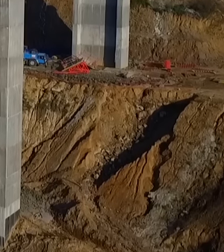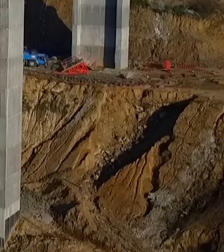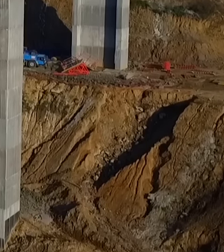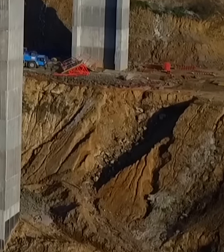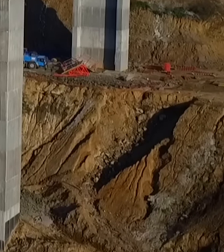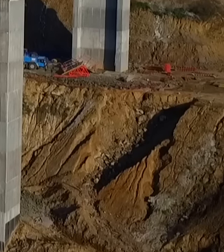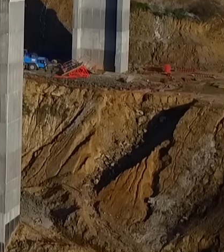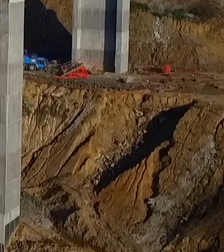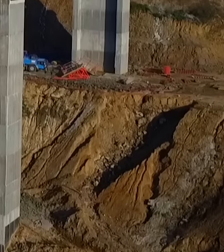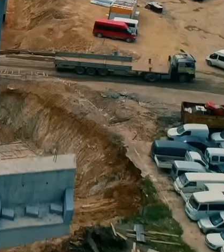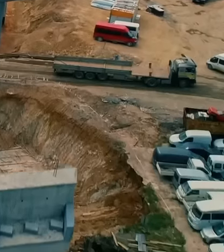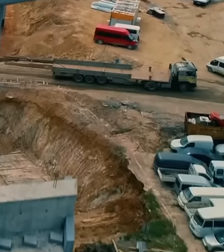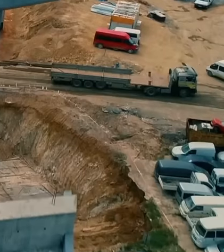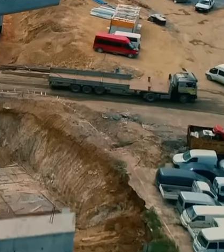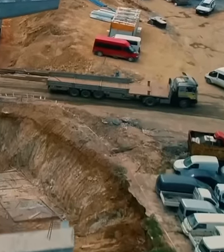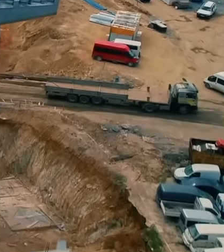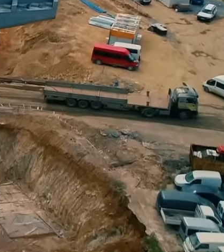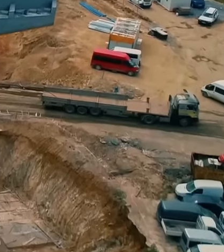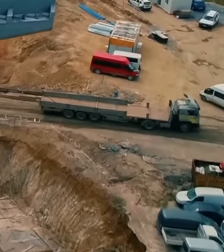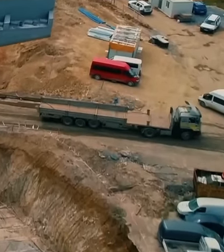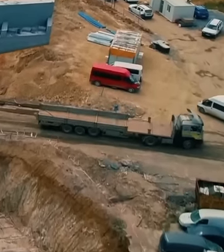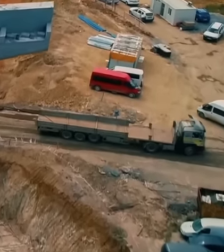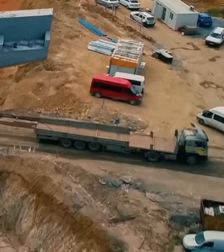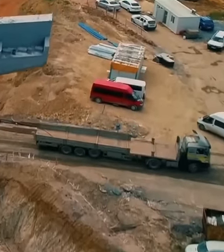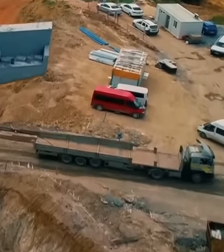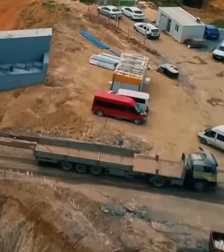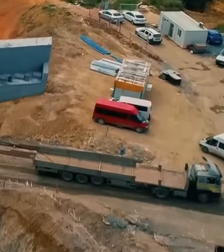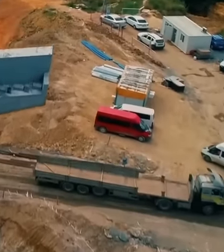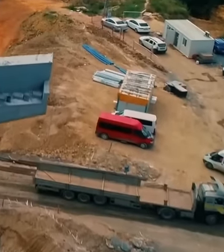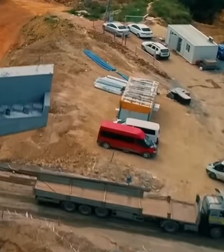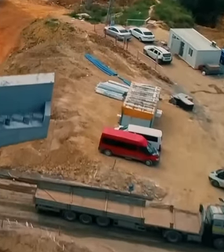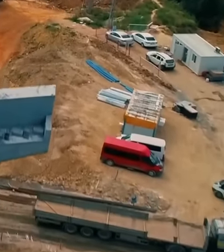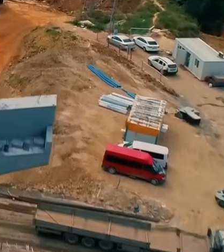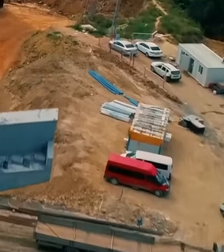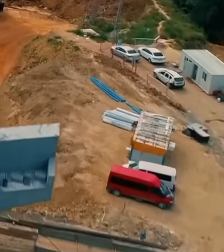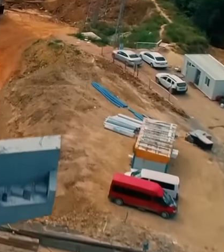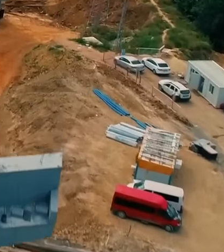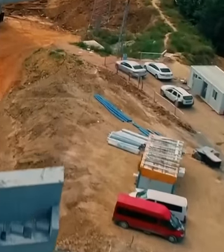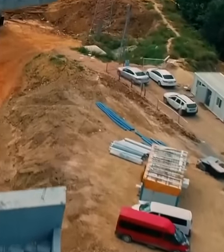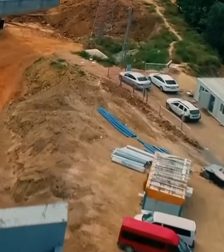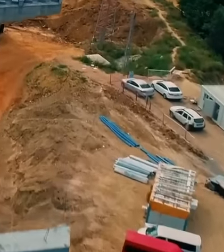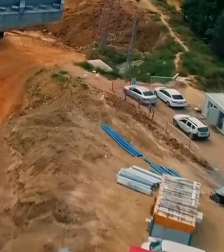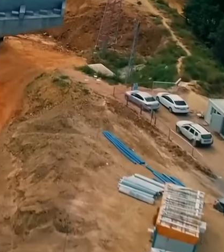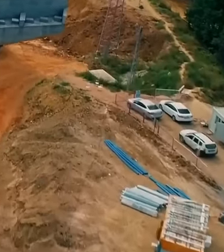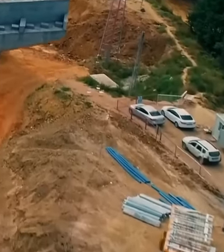y sobre todo convertirse en un motor innegable para la generación de miles de empleos en cada